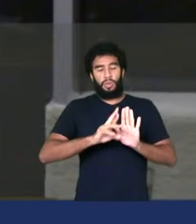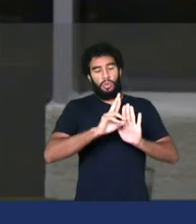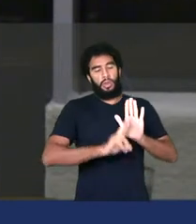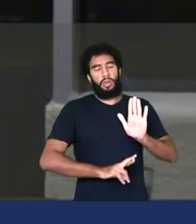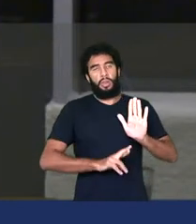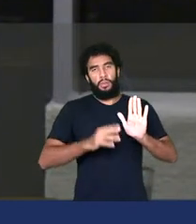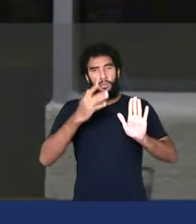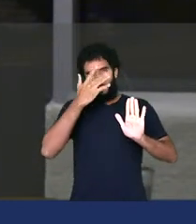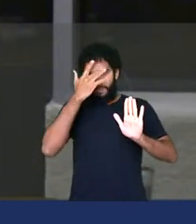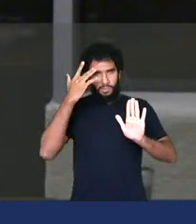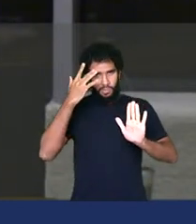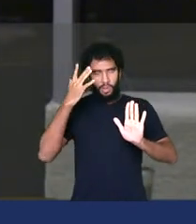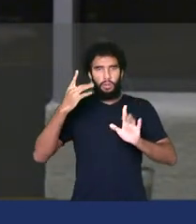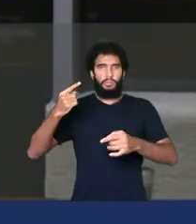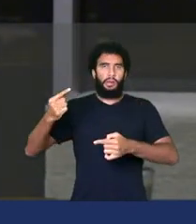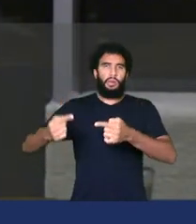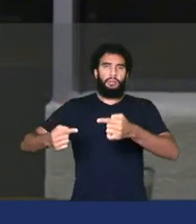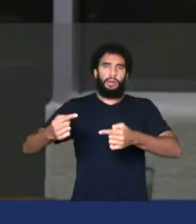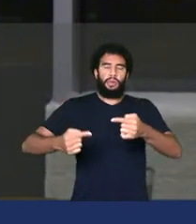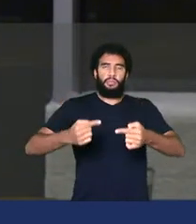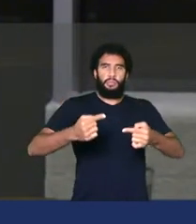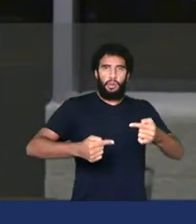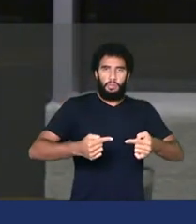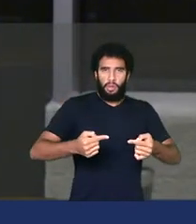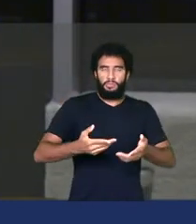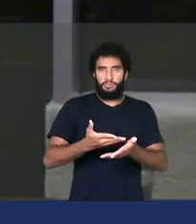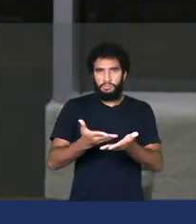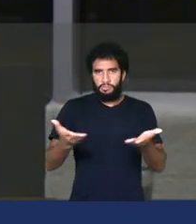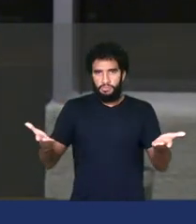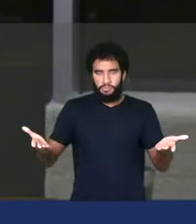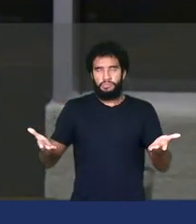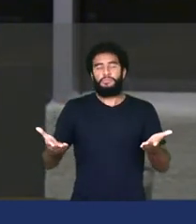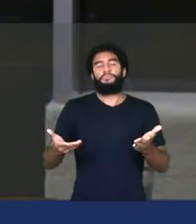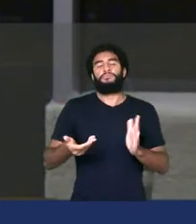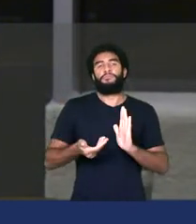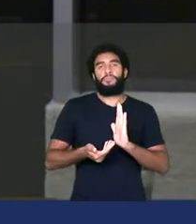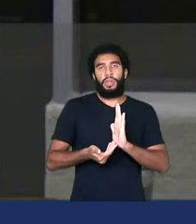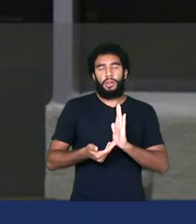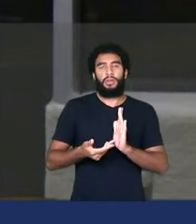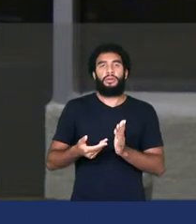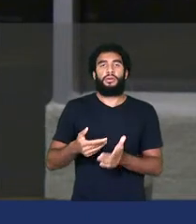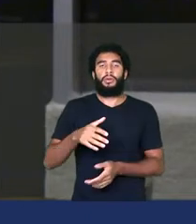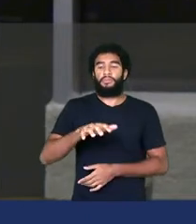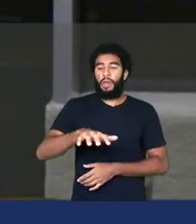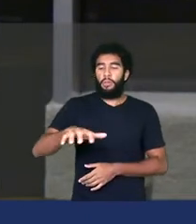FATO SERIA MUITO POSITIVO PARA O BRASIL E PARA AS POLÍTICAS PÚBLICAS. DE FATO O RELATOR, ELE ESTABELECEU UM AMPLO DIÁLOGO NESTA CASA. E ATENDEU